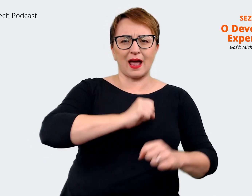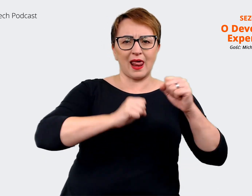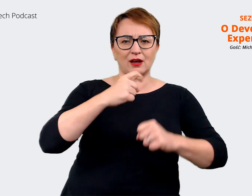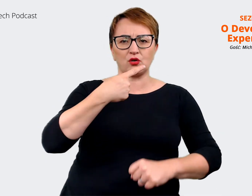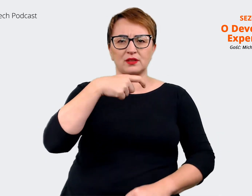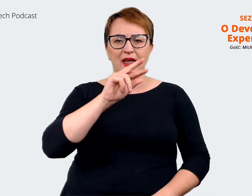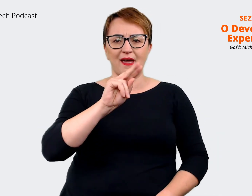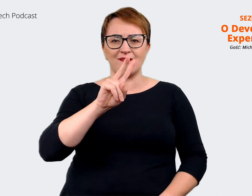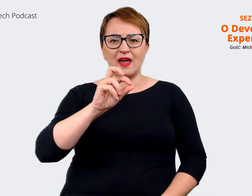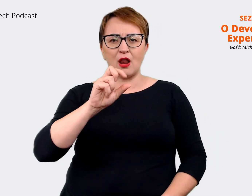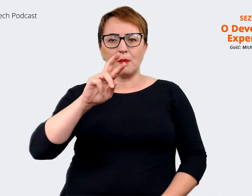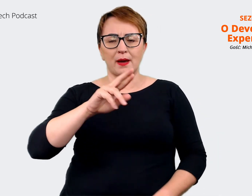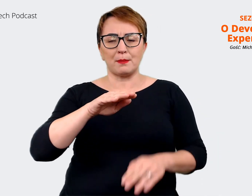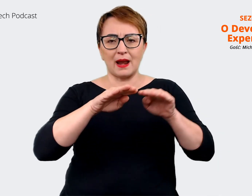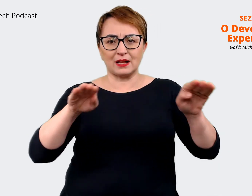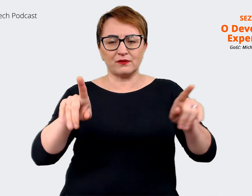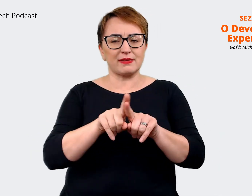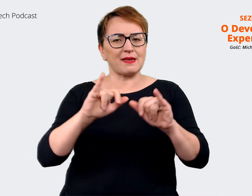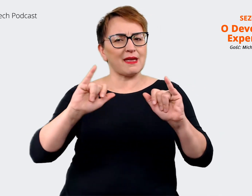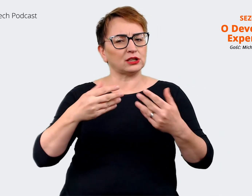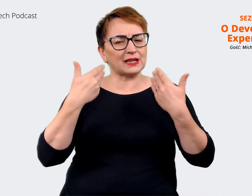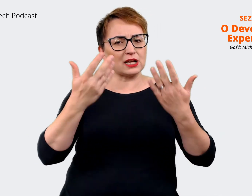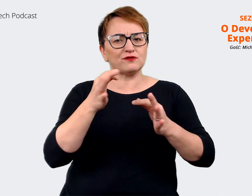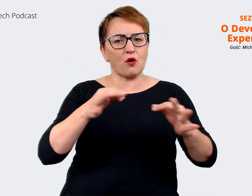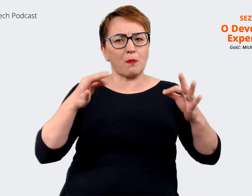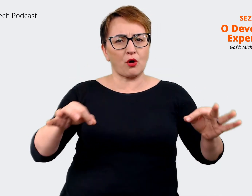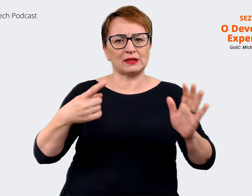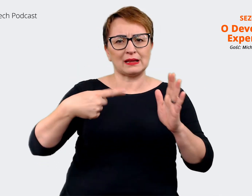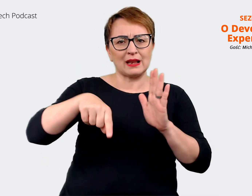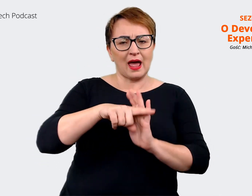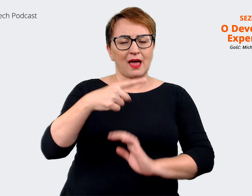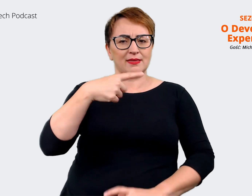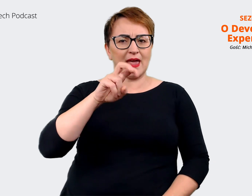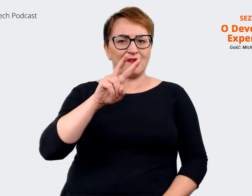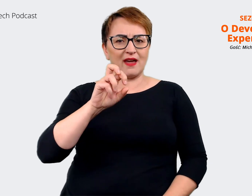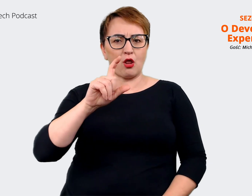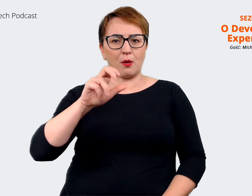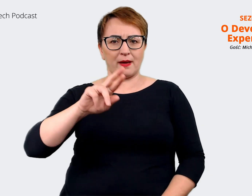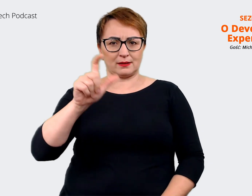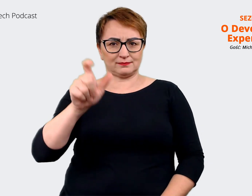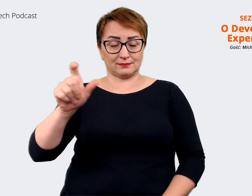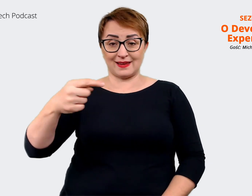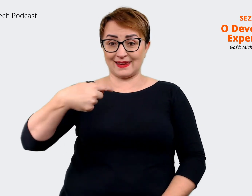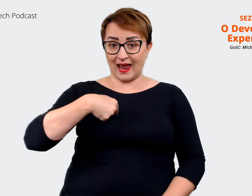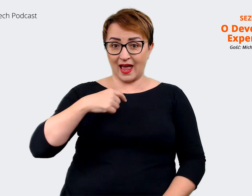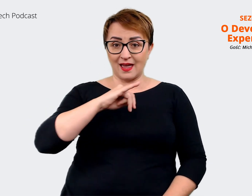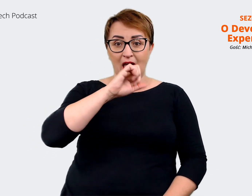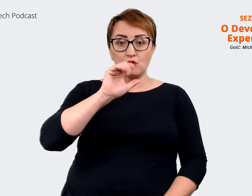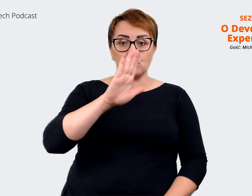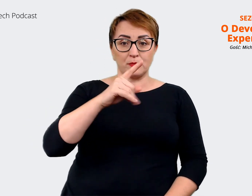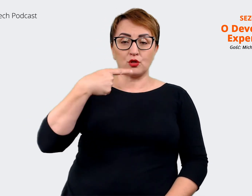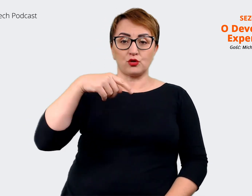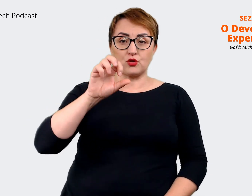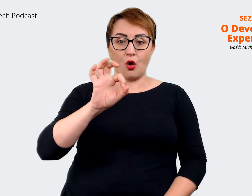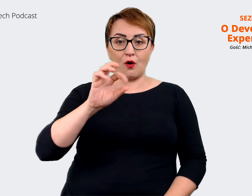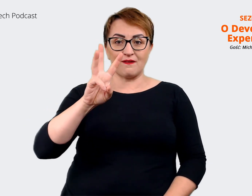Platform i jak dużą swobodę w wyborze technologii pozostawiamy deweloperom? Nazywam się Jakub Dowgird i zapraszamy do słuchania.